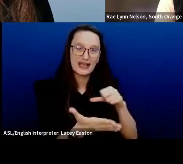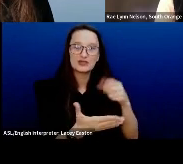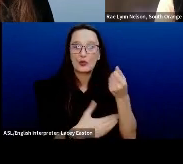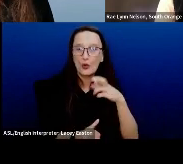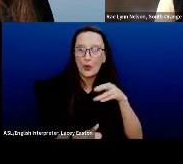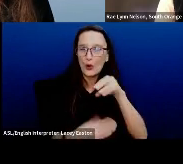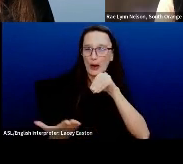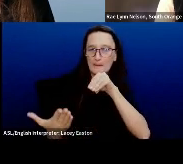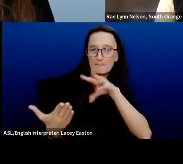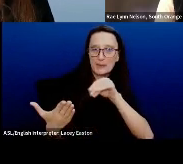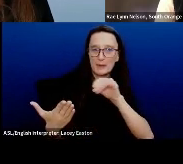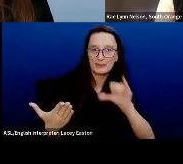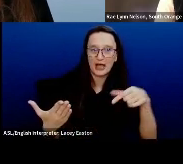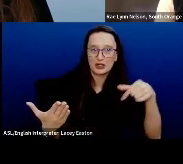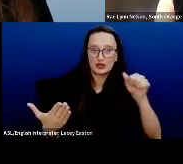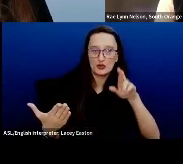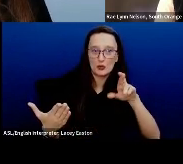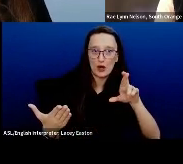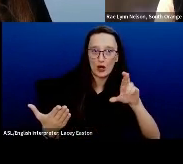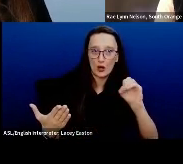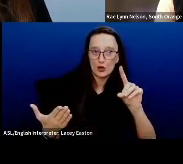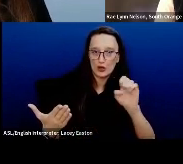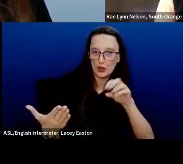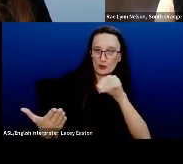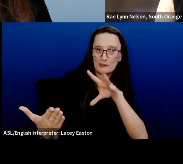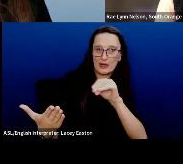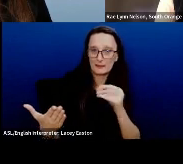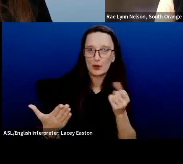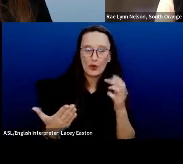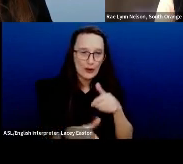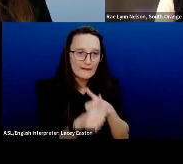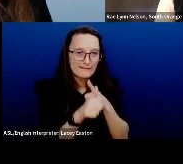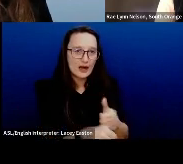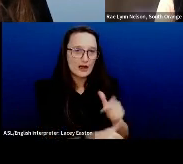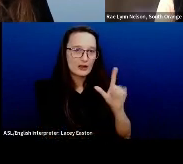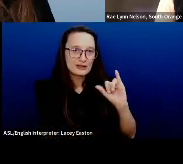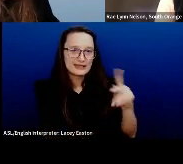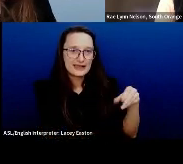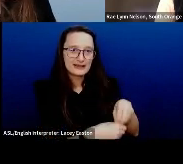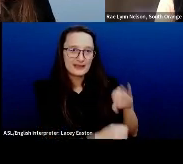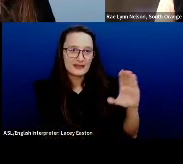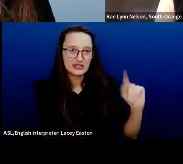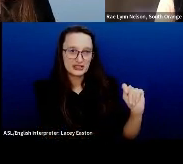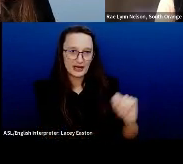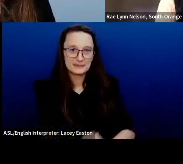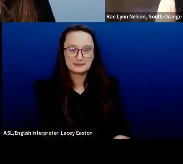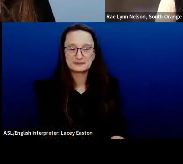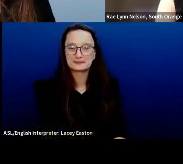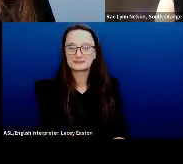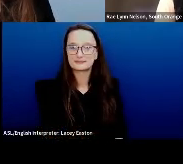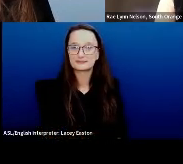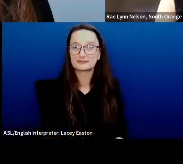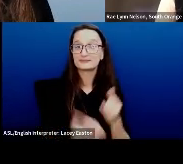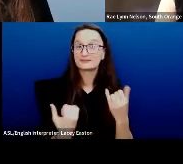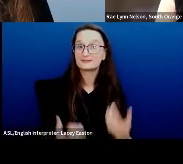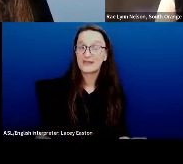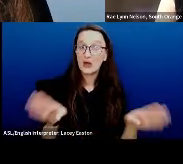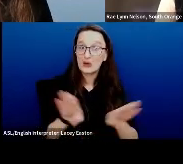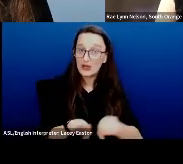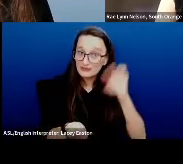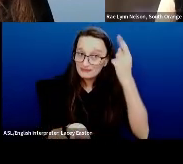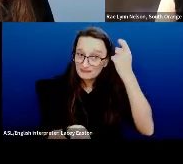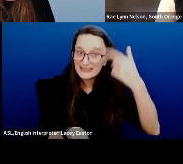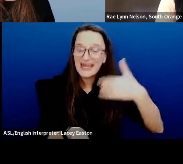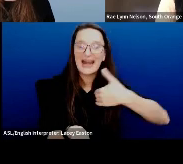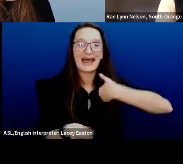. Y para cerrar, tenemos una encuesta de comentarios. Nos gustaría saber de usted